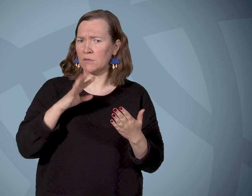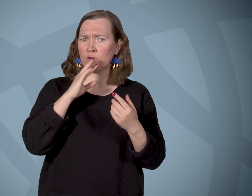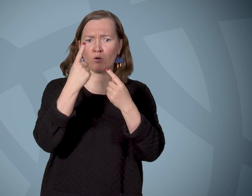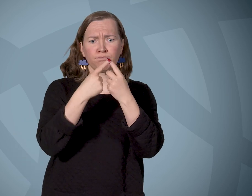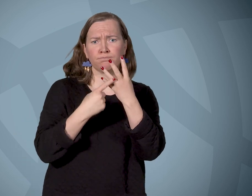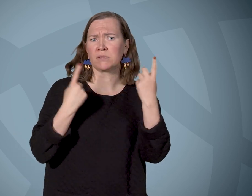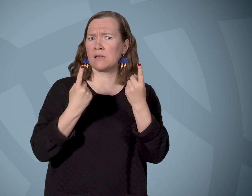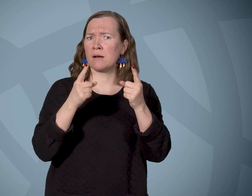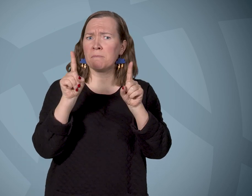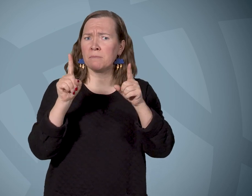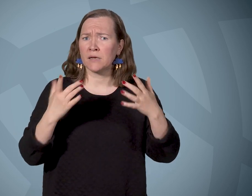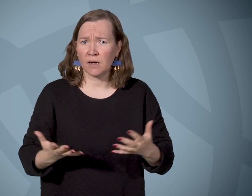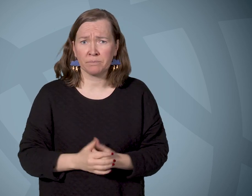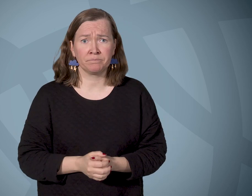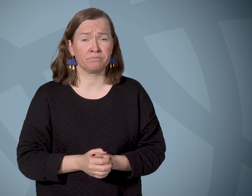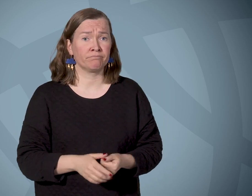Luodaanpa katsaus nykytilanteeseen.